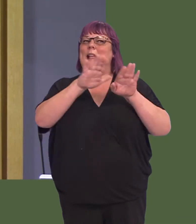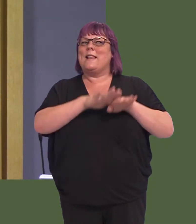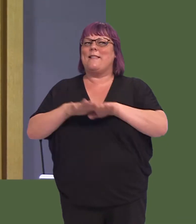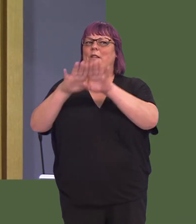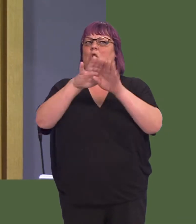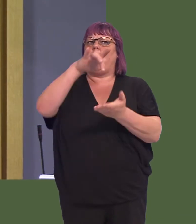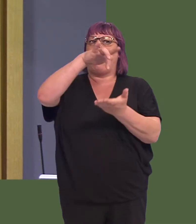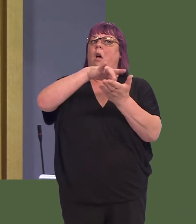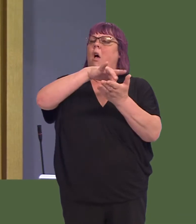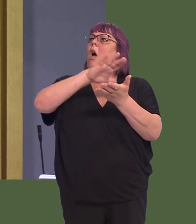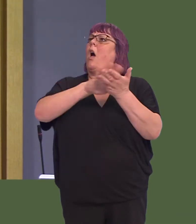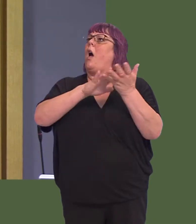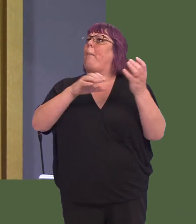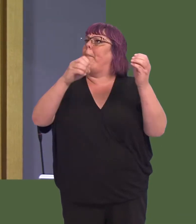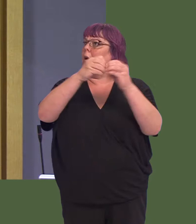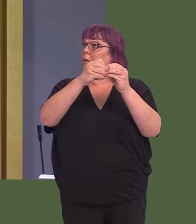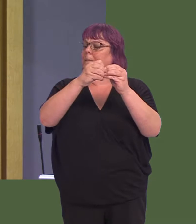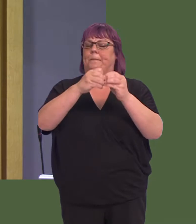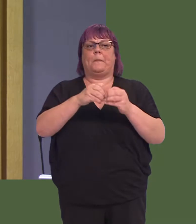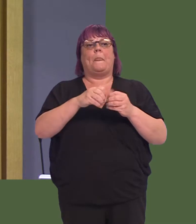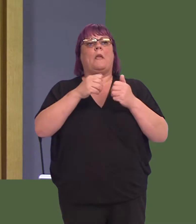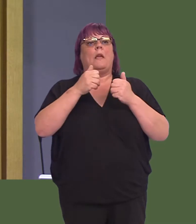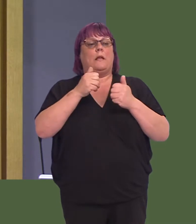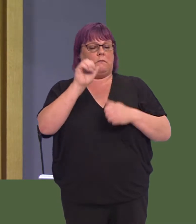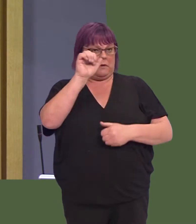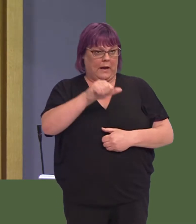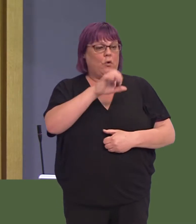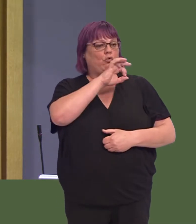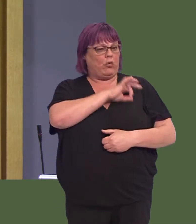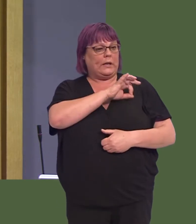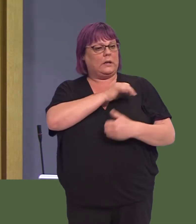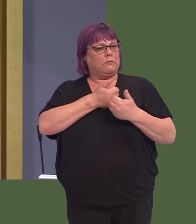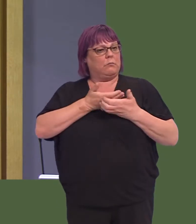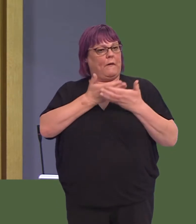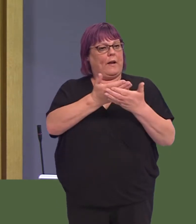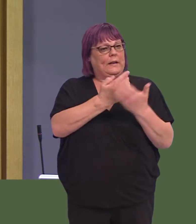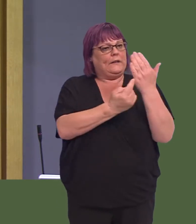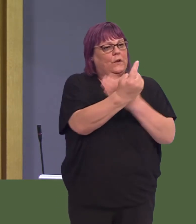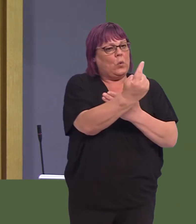Ydy, mae arian yn mynd atyn nhw fel unigolion, ond mae yna lot y gallan nhw ei ddysgu o'i